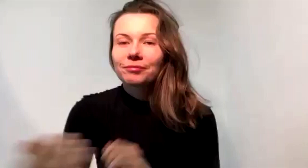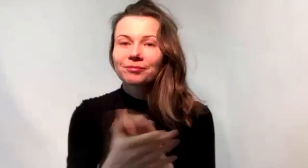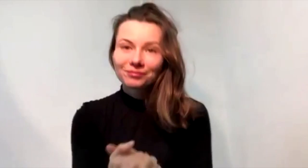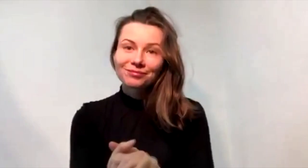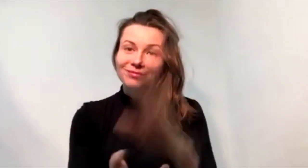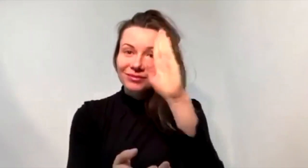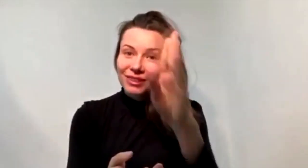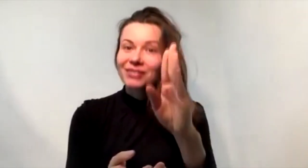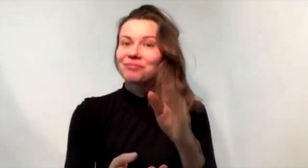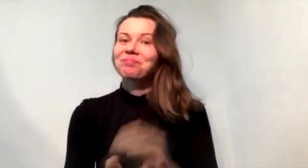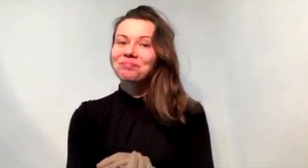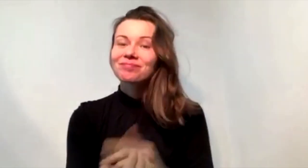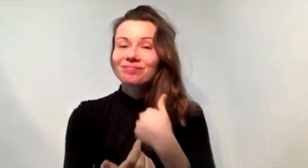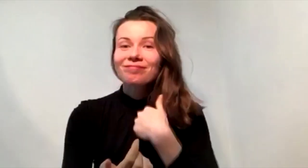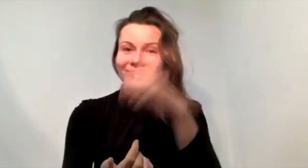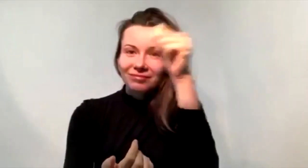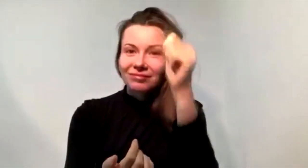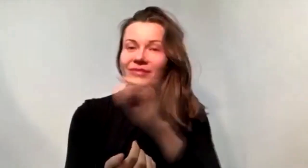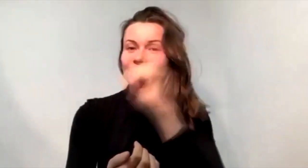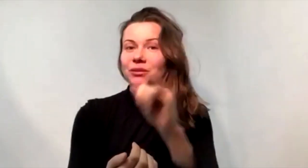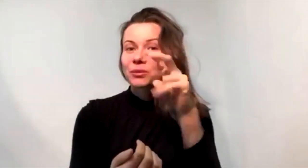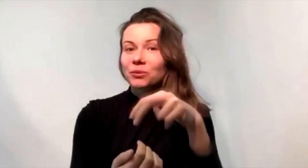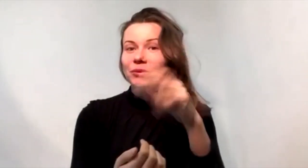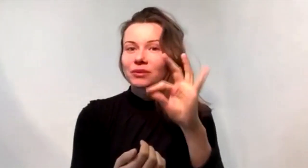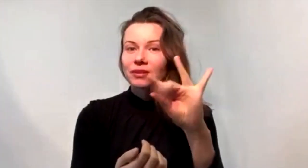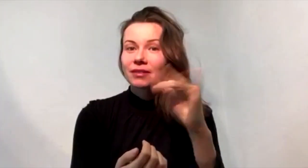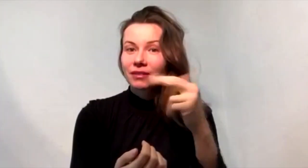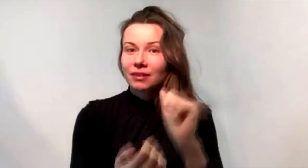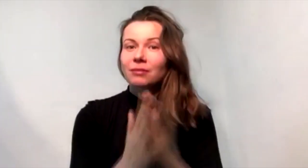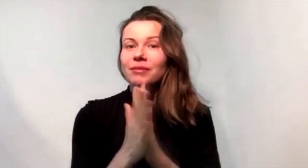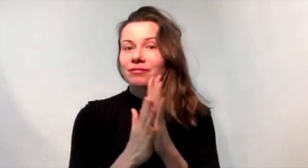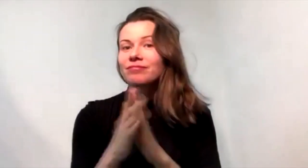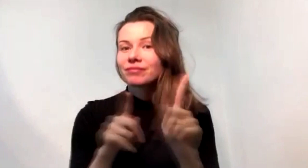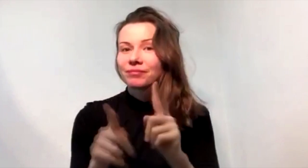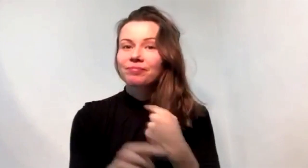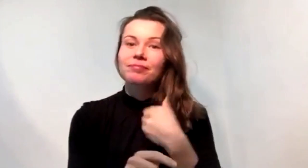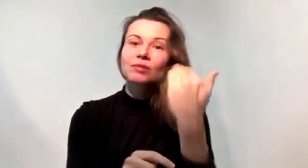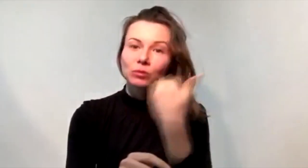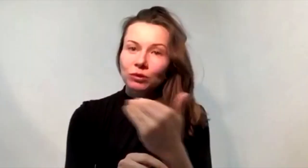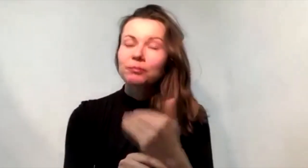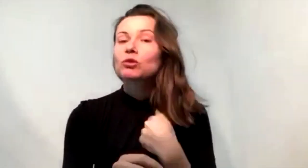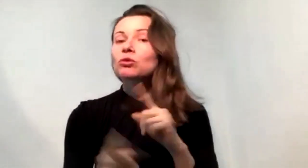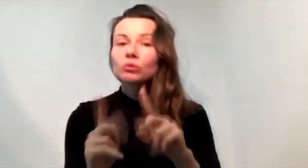Cześć! Mam na imię Justyna. Mój znak migowy to "Justyna" ,